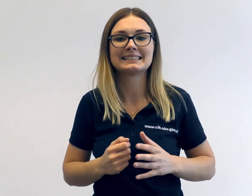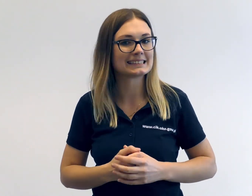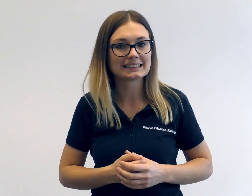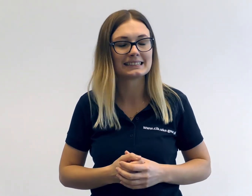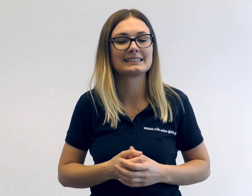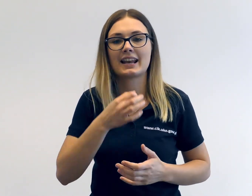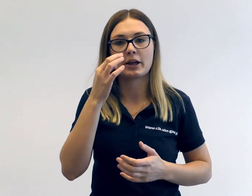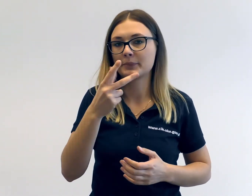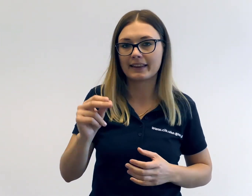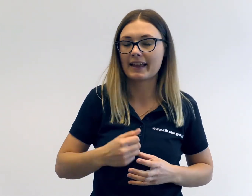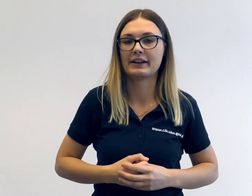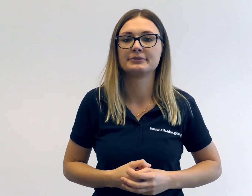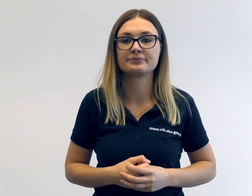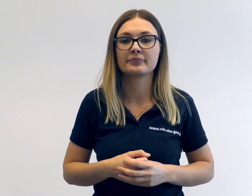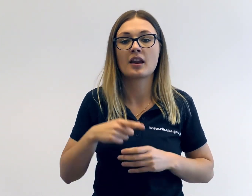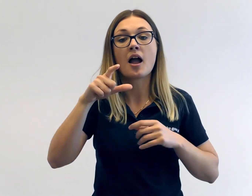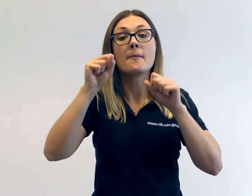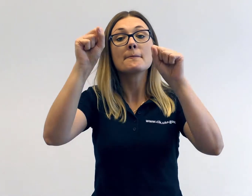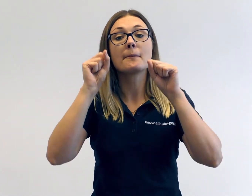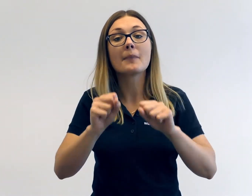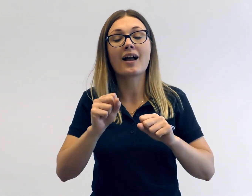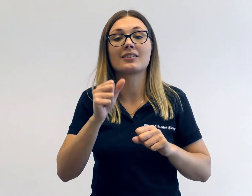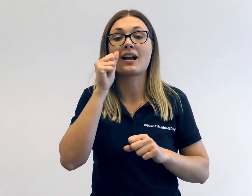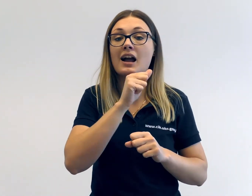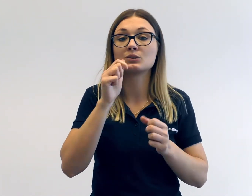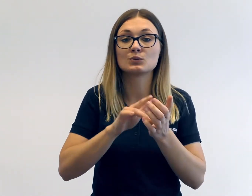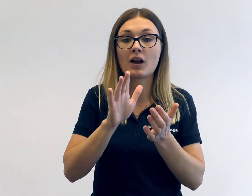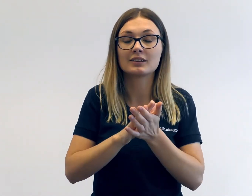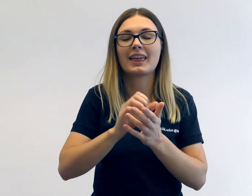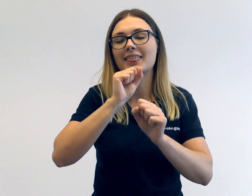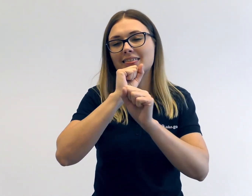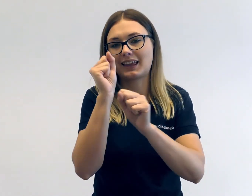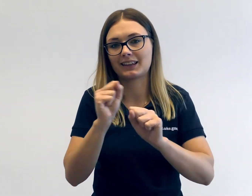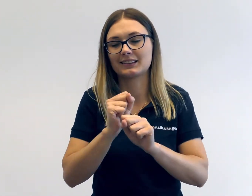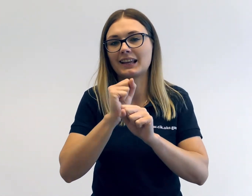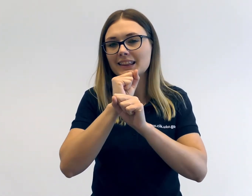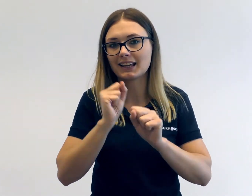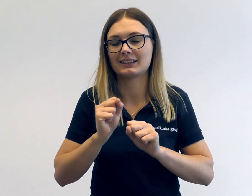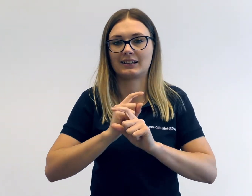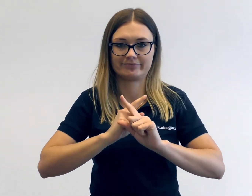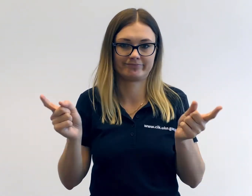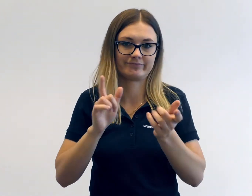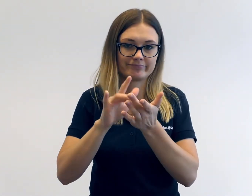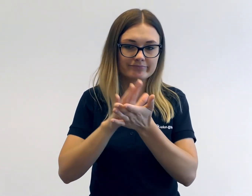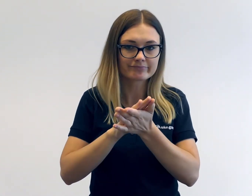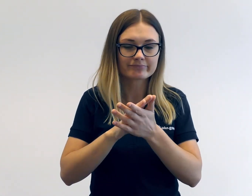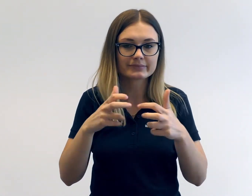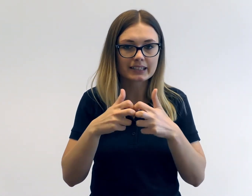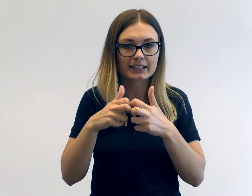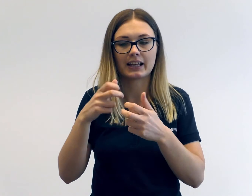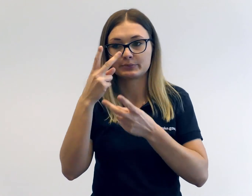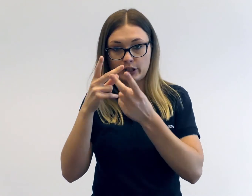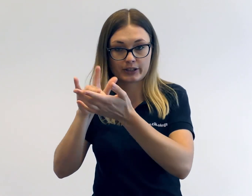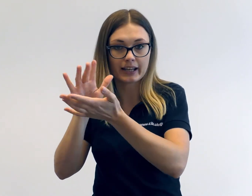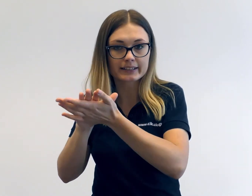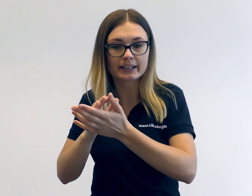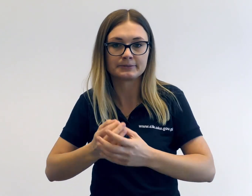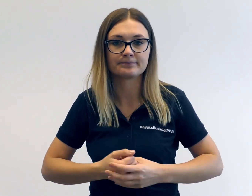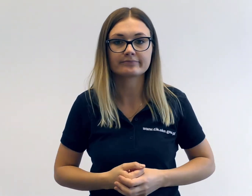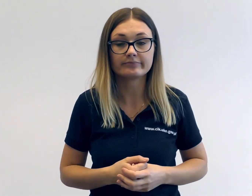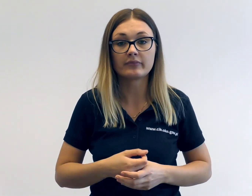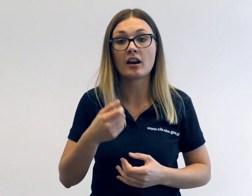Nigdy nie zapamiętuj haseł w przeglądarce do banku.